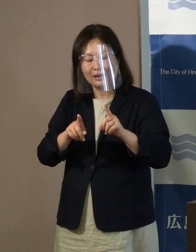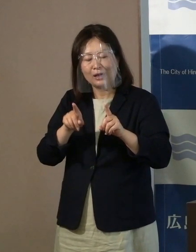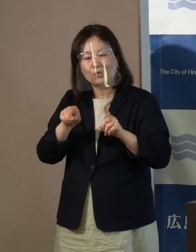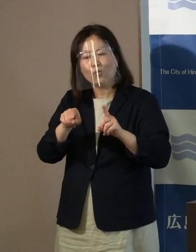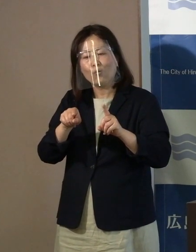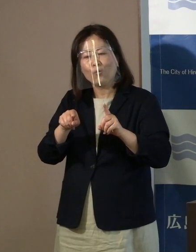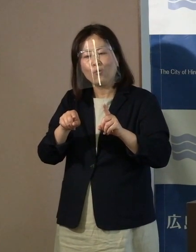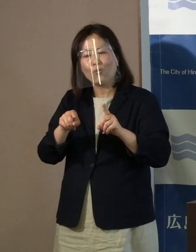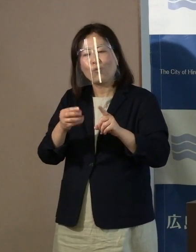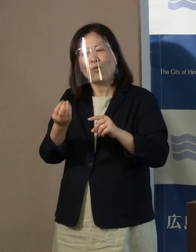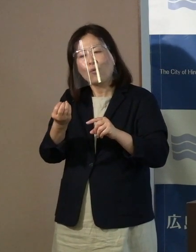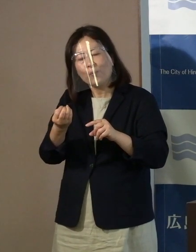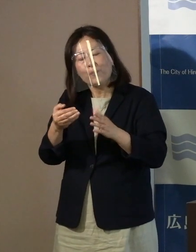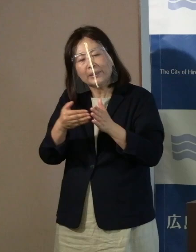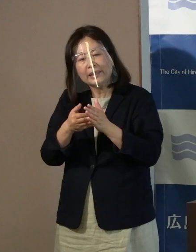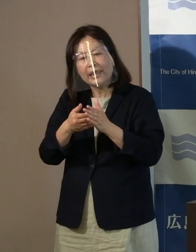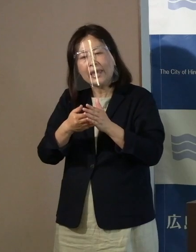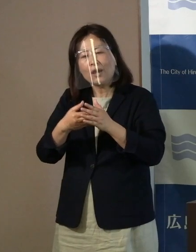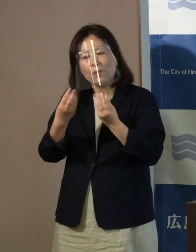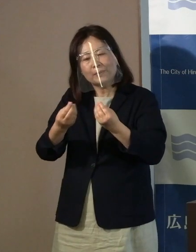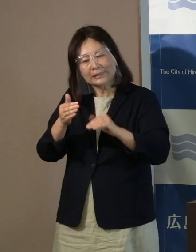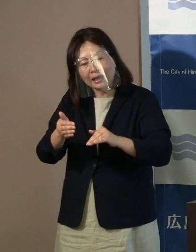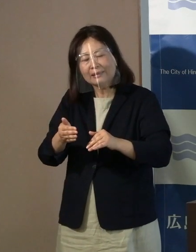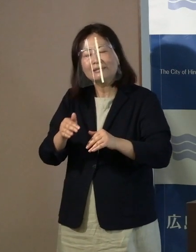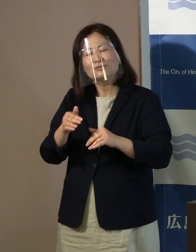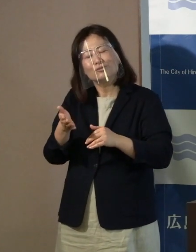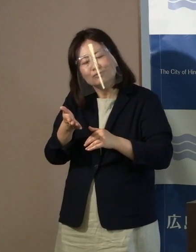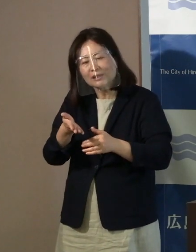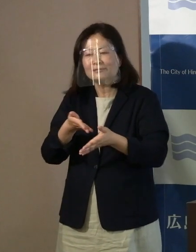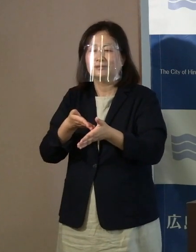御理解いただけると思いますけれども｡